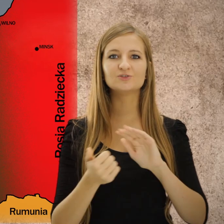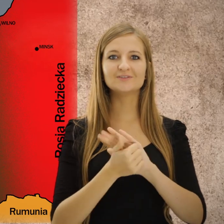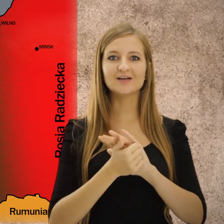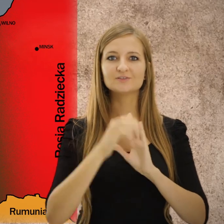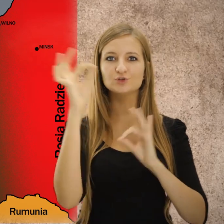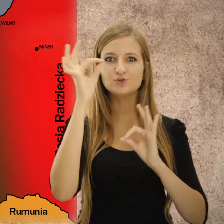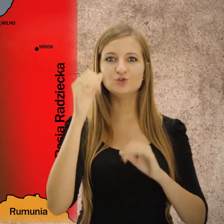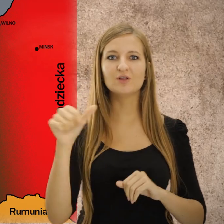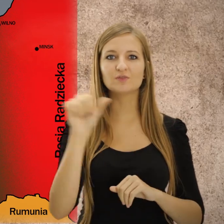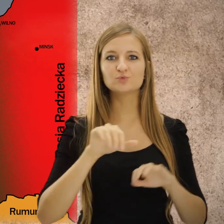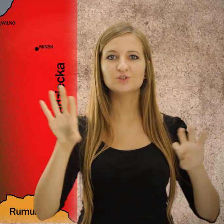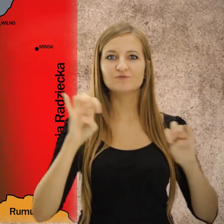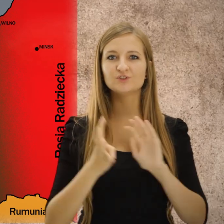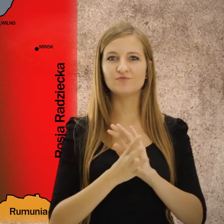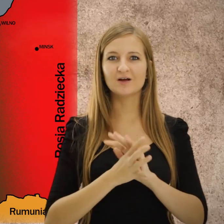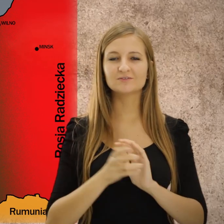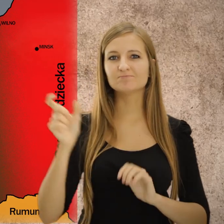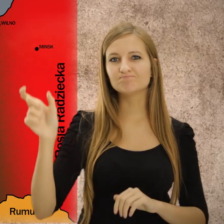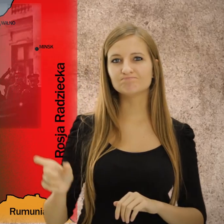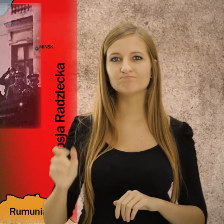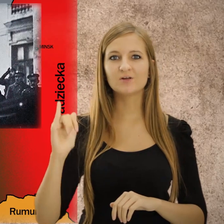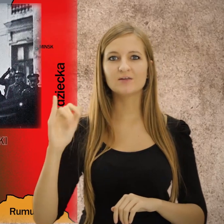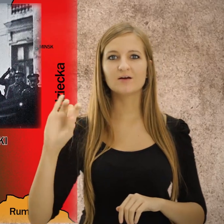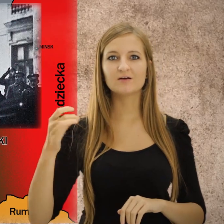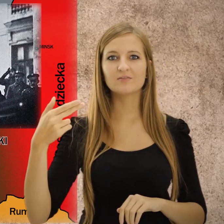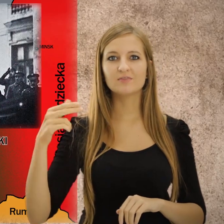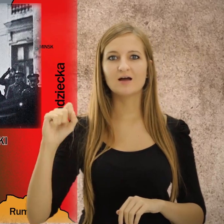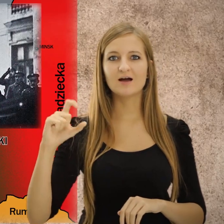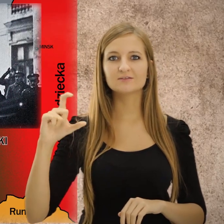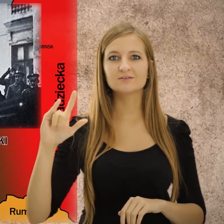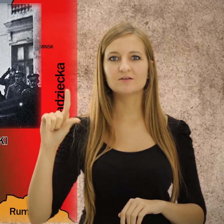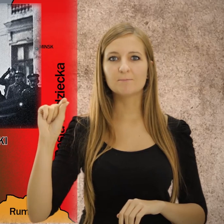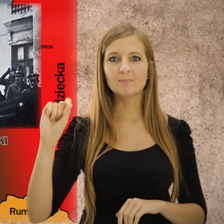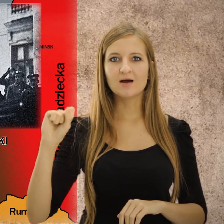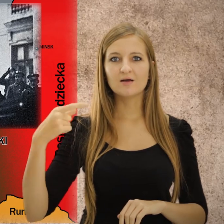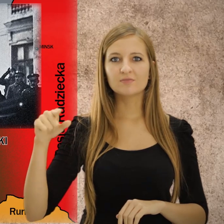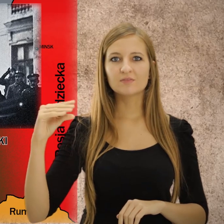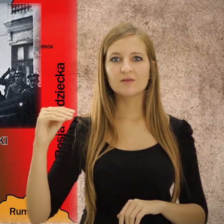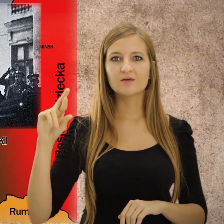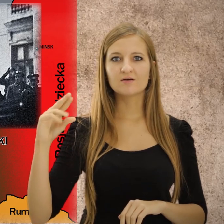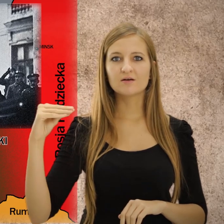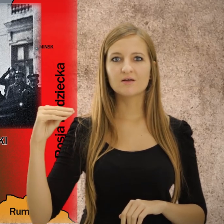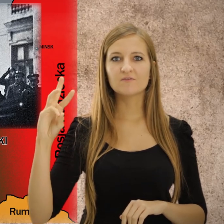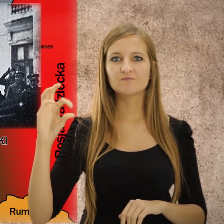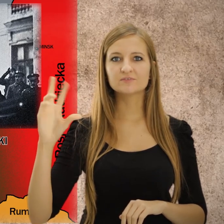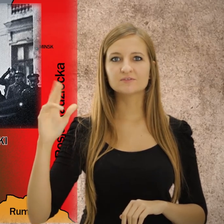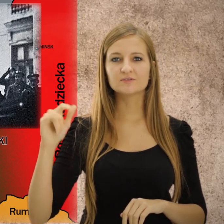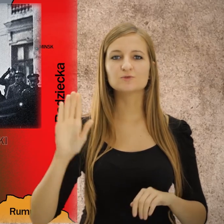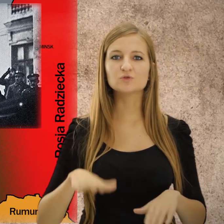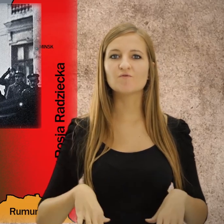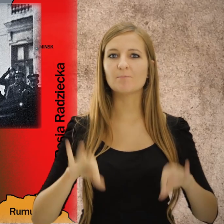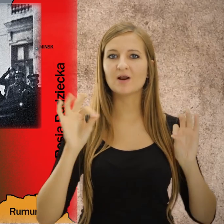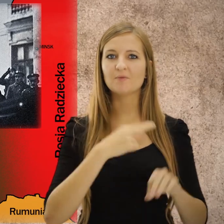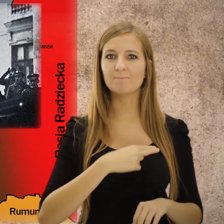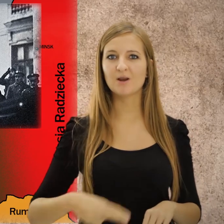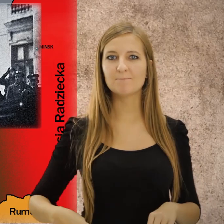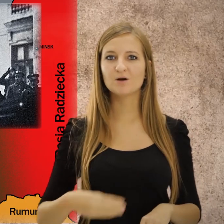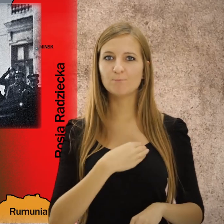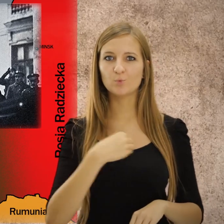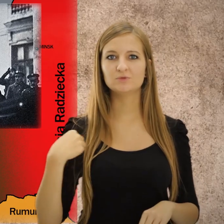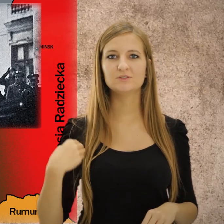16 stycznia 1919 roku Ignacy Paderewski został premierem Polski.